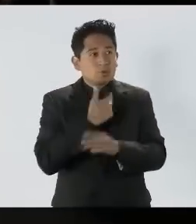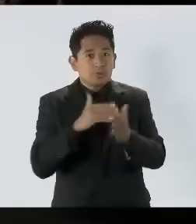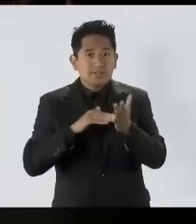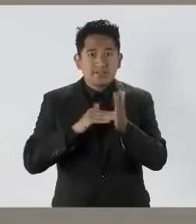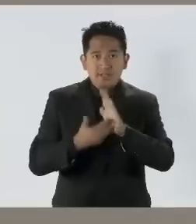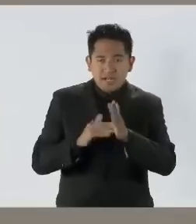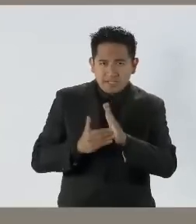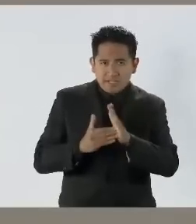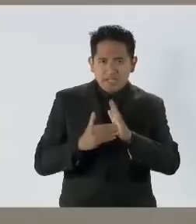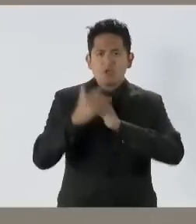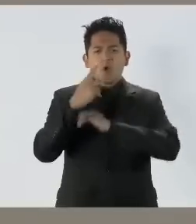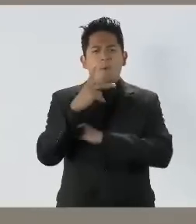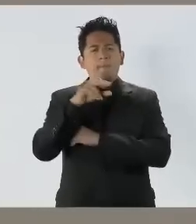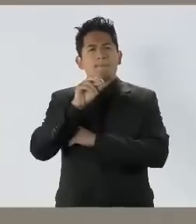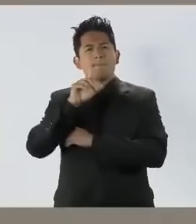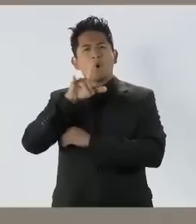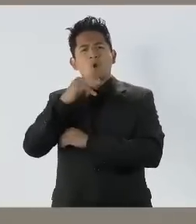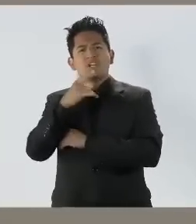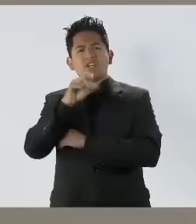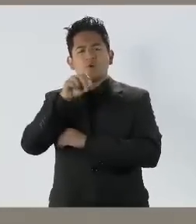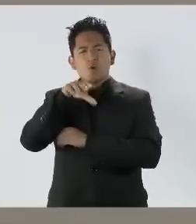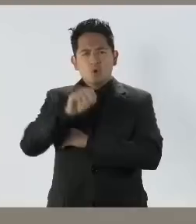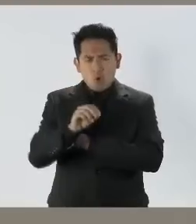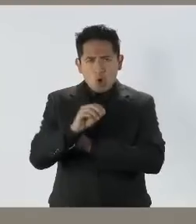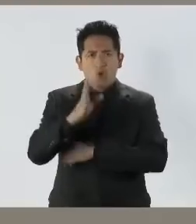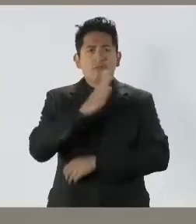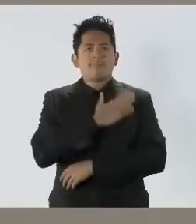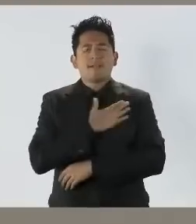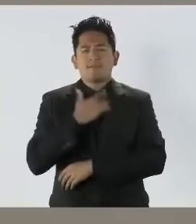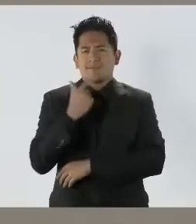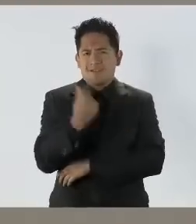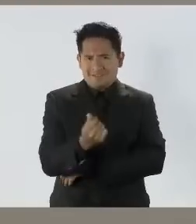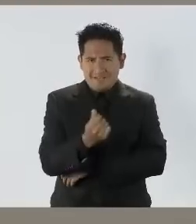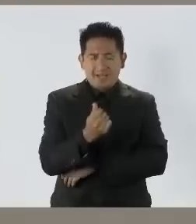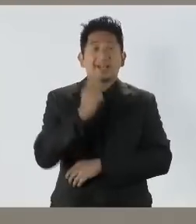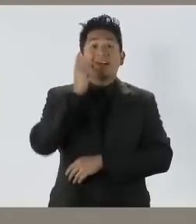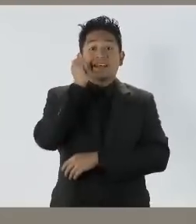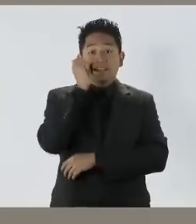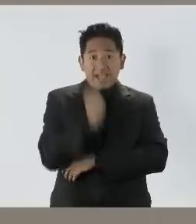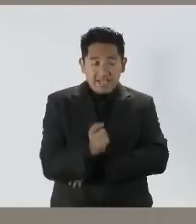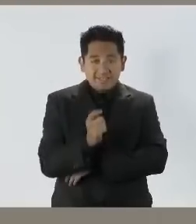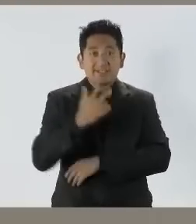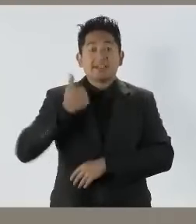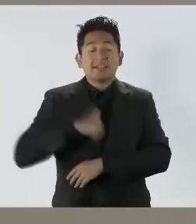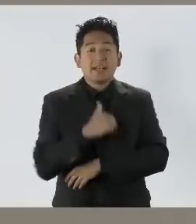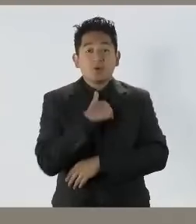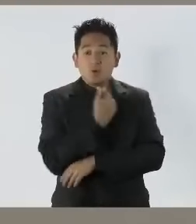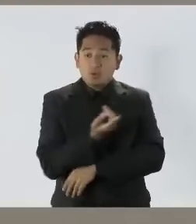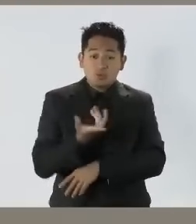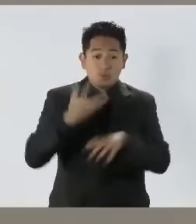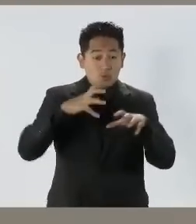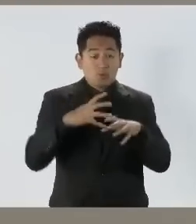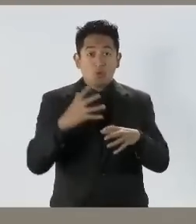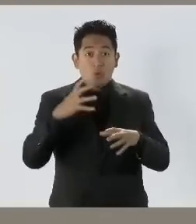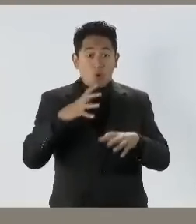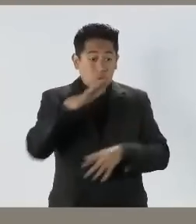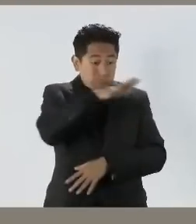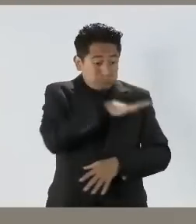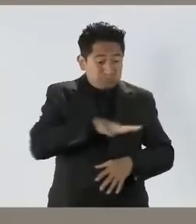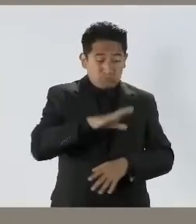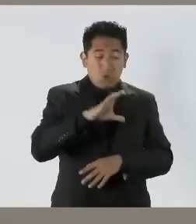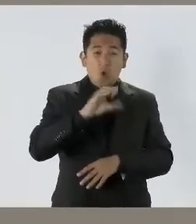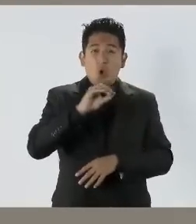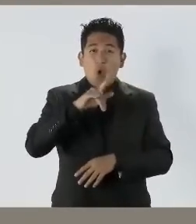del bienestar que implica la recuperación integral de colonias completas las vamos a